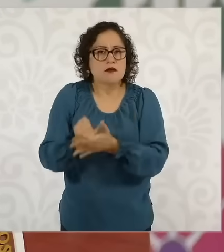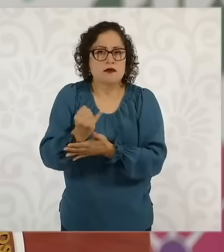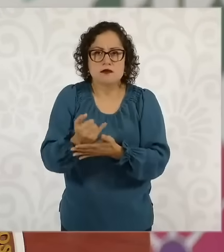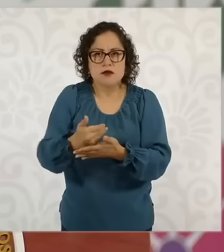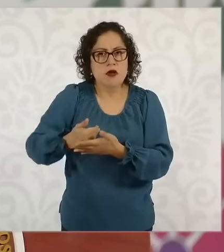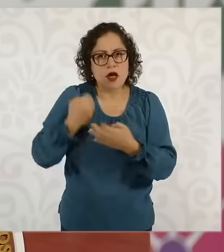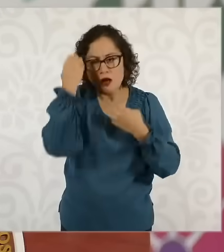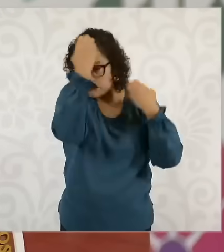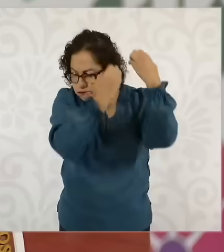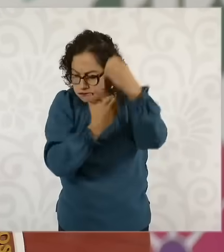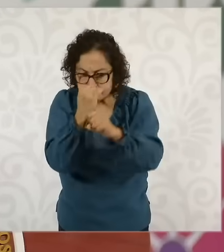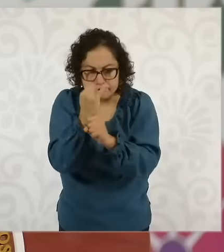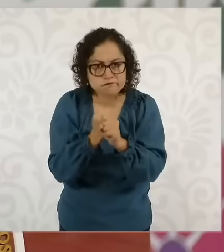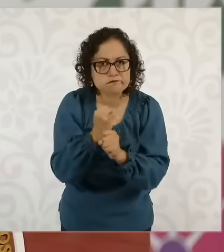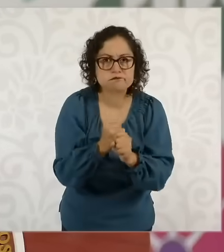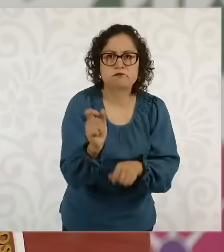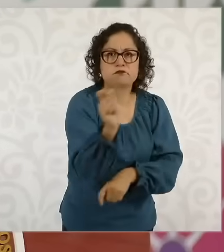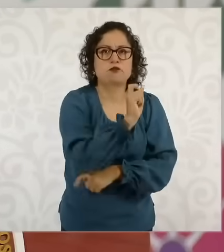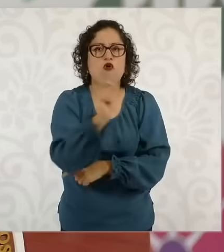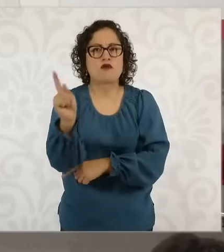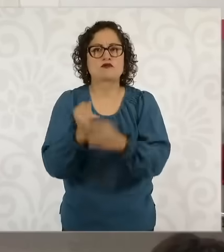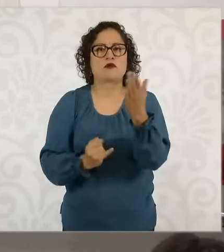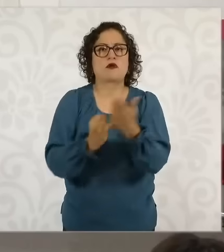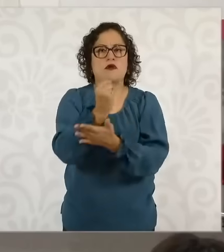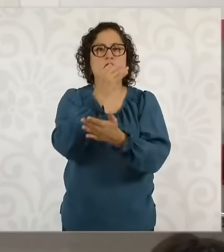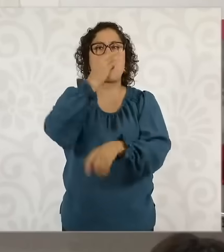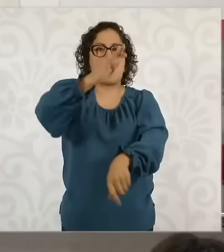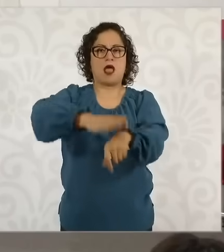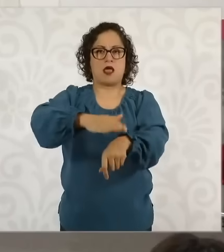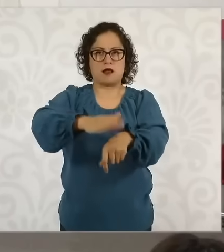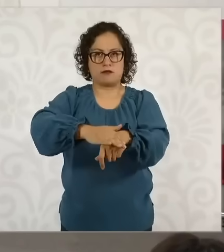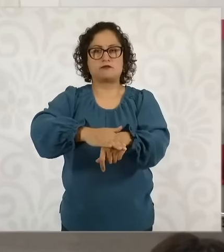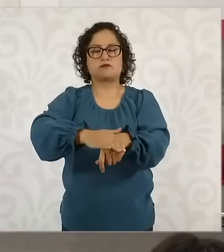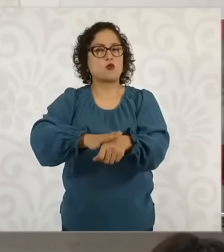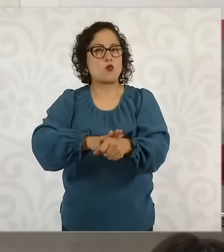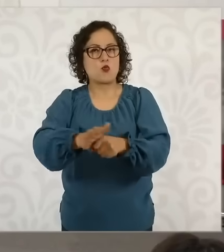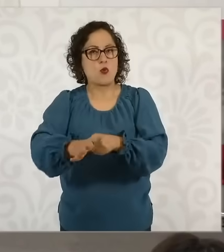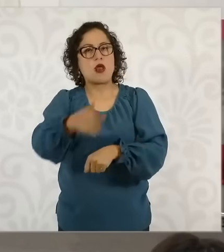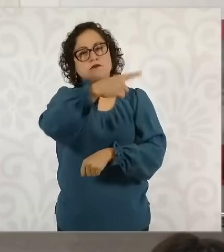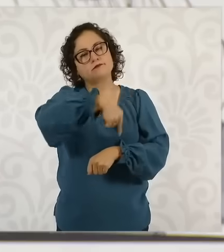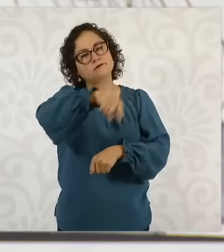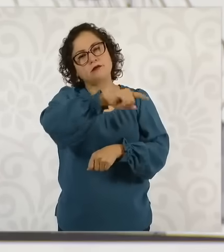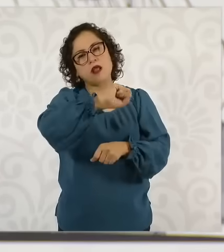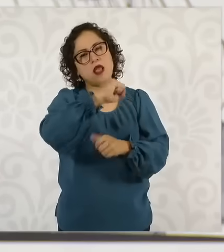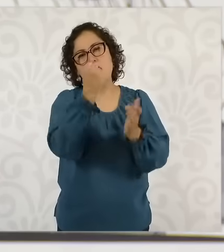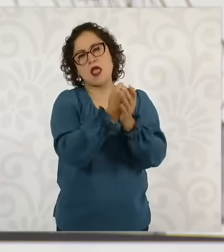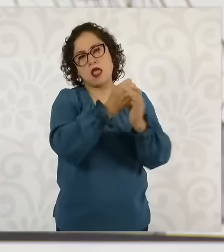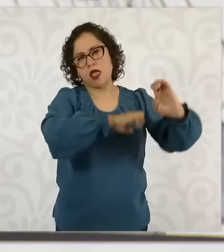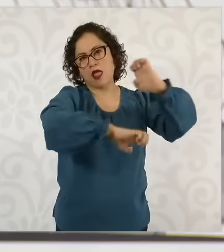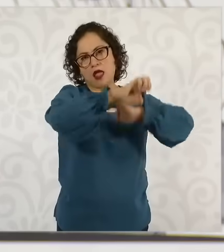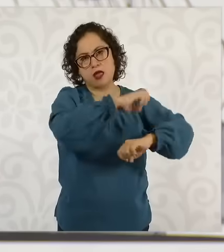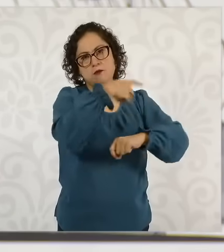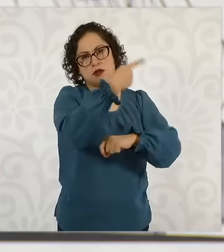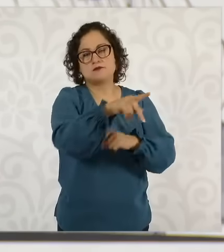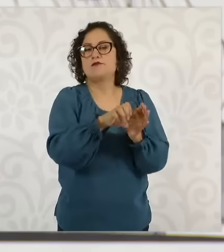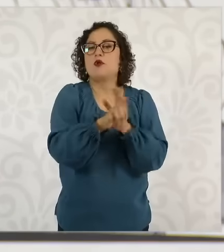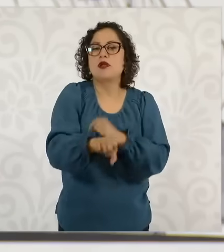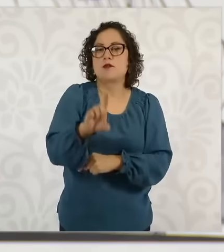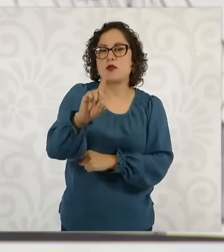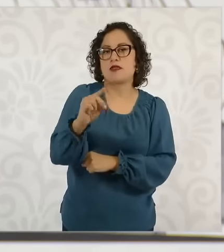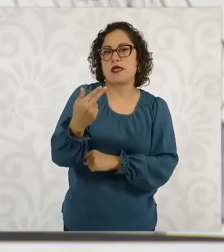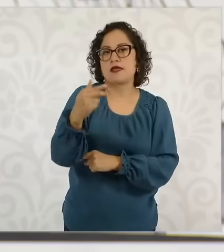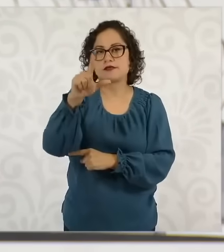decisiones soberanas y se avisa a las empresas de carga, por ejemplo, eh DHL es la primera que se va